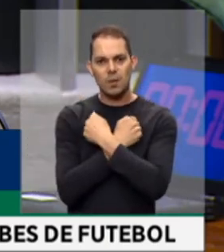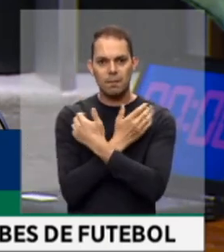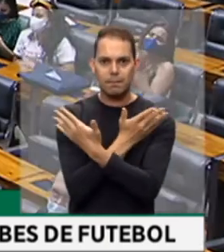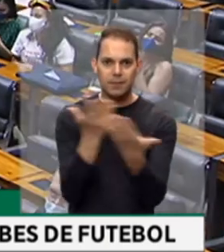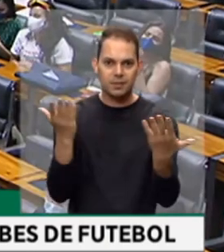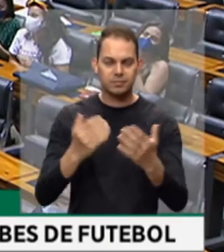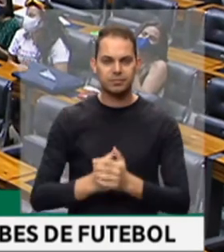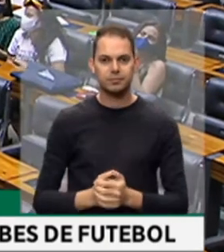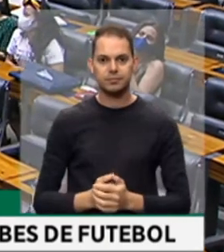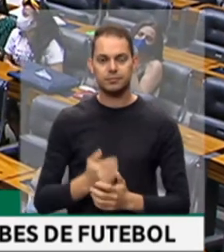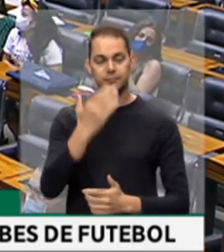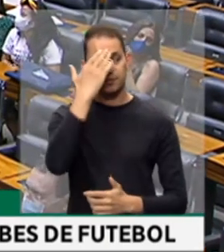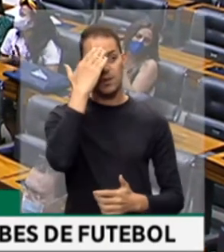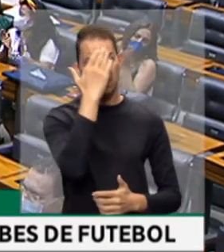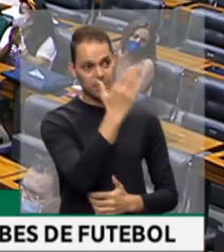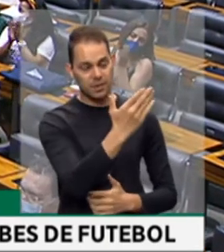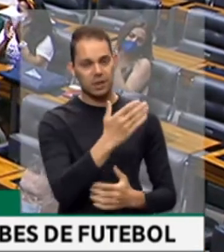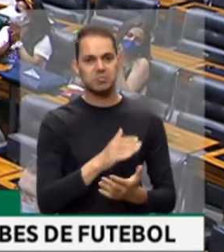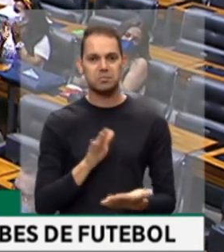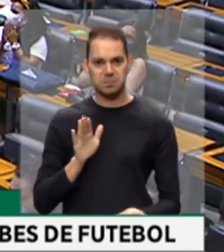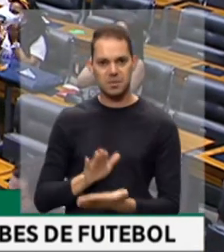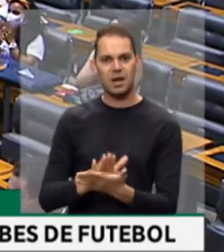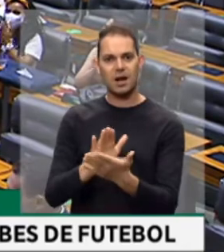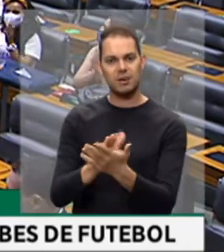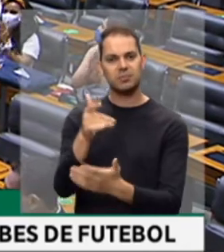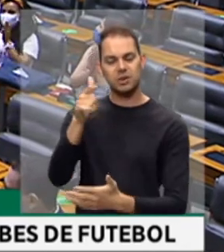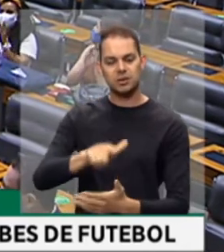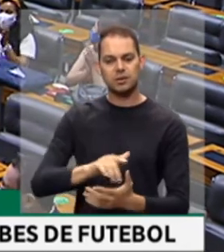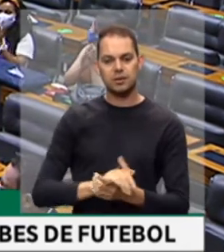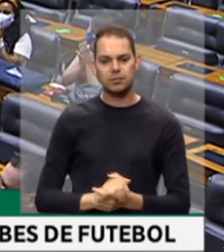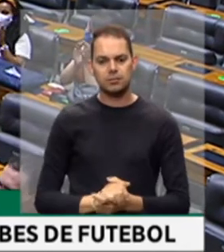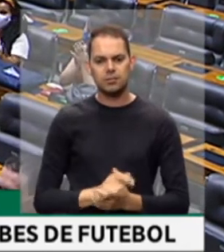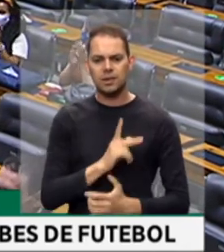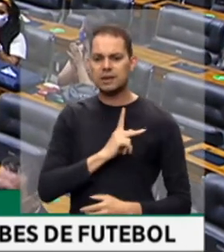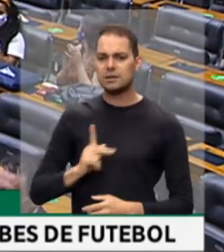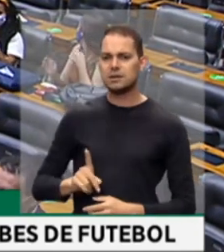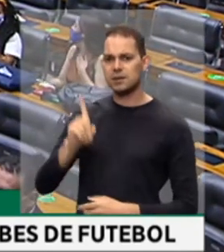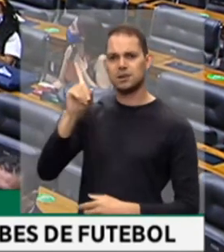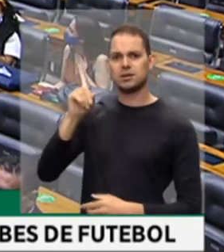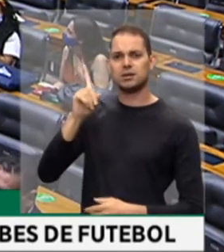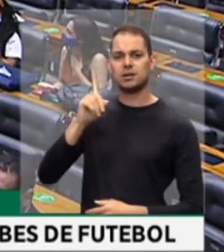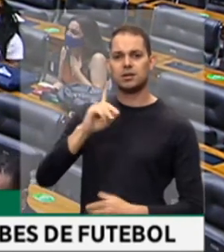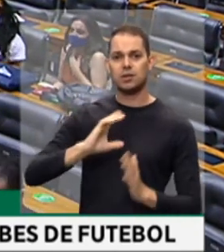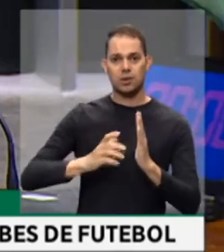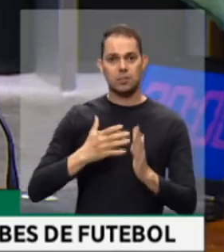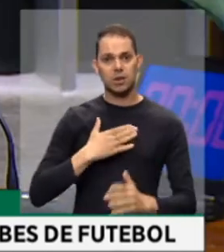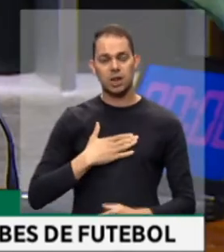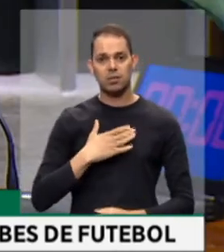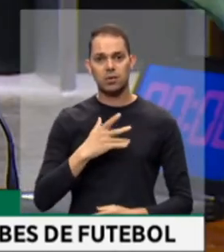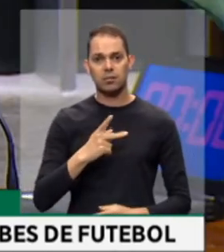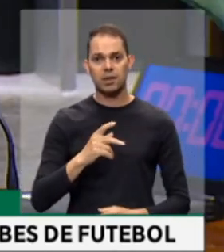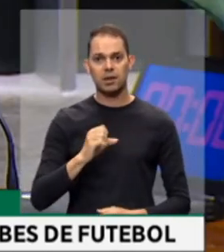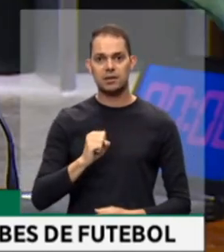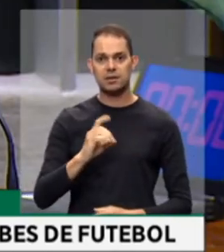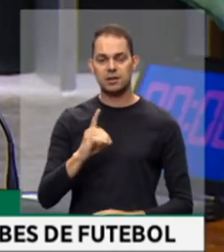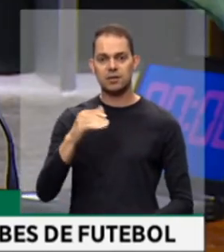REPÚBLICA. ENTÃO, VIVA É REPÚBLICA FEDERATIVA DO BRASIL! UM ABRAÇO! [APLAUSOS] -- [PRESIDENTE]: OBRIGADO, DEPUTADO. PARABÉNS, MAIS UMA VEZ.